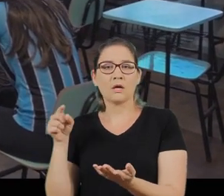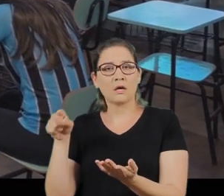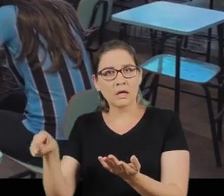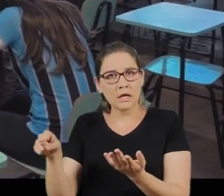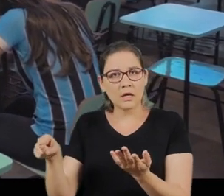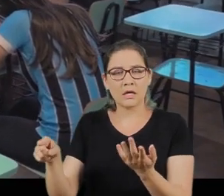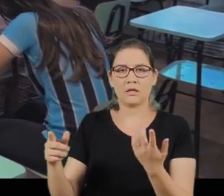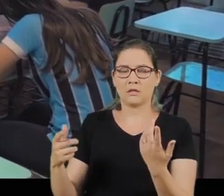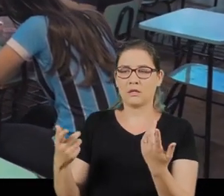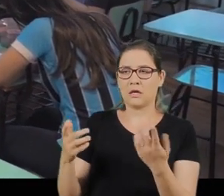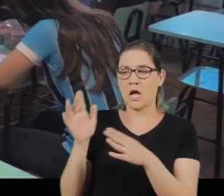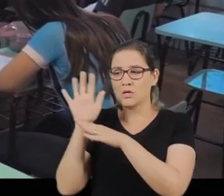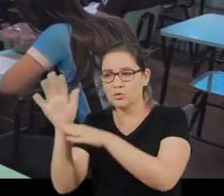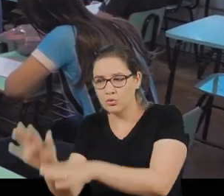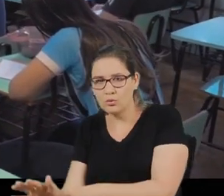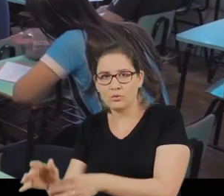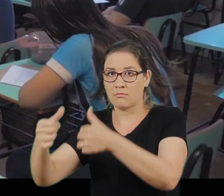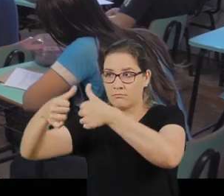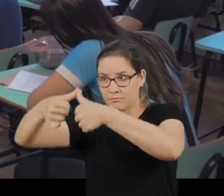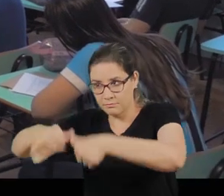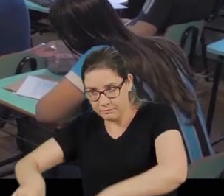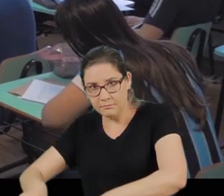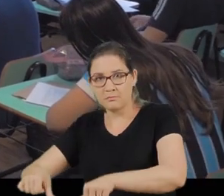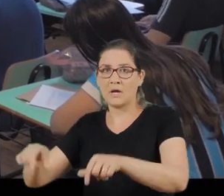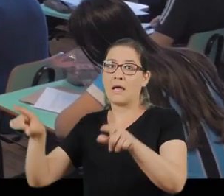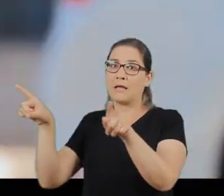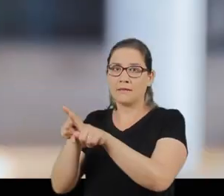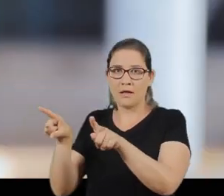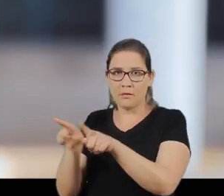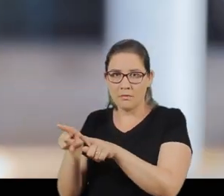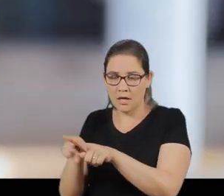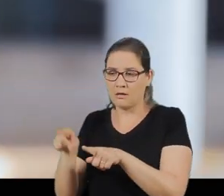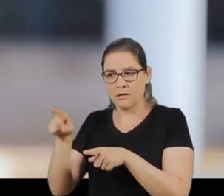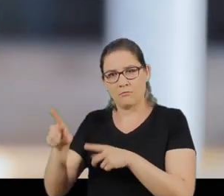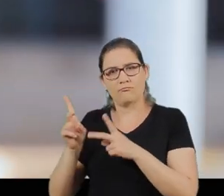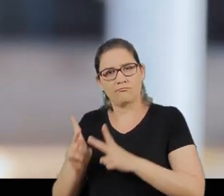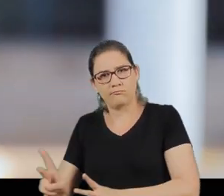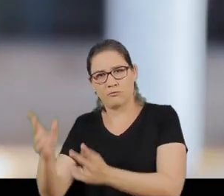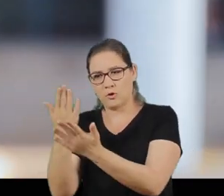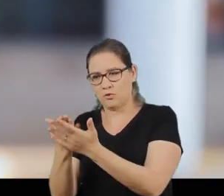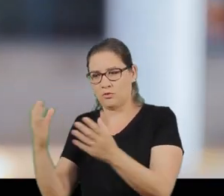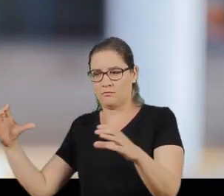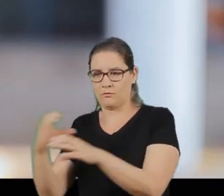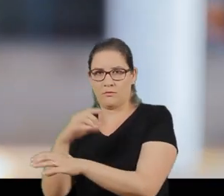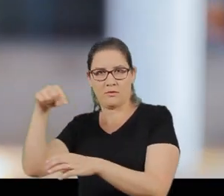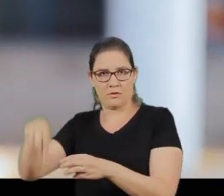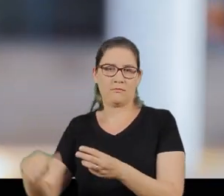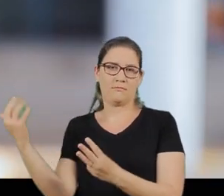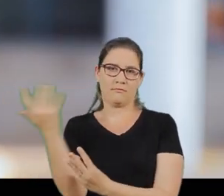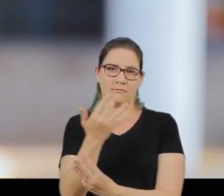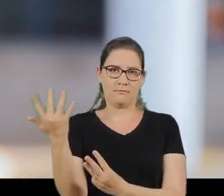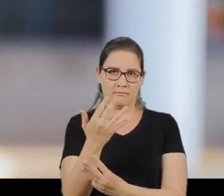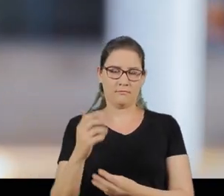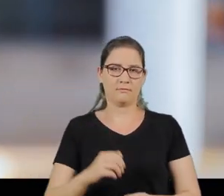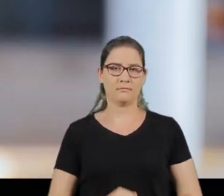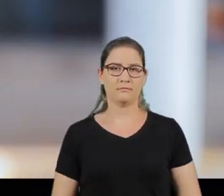voltando as suas ações para a permanência e incentivando ele, de alguma maneira, a concluir seus cursos na nossa instituição.